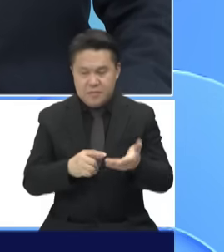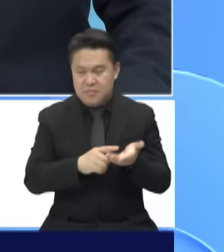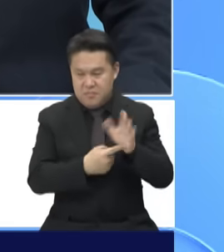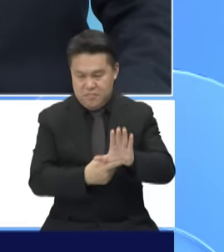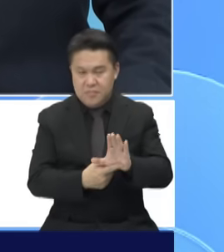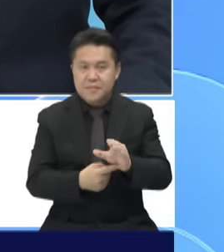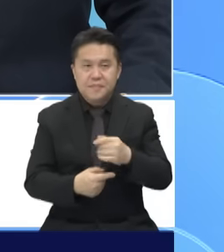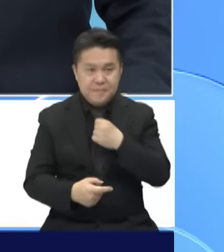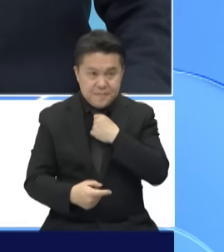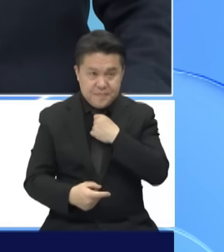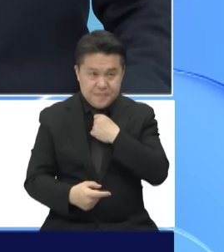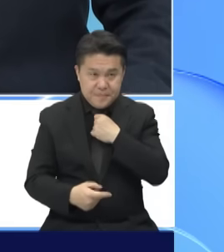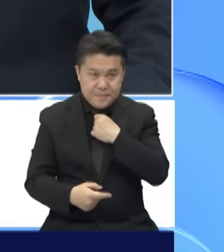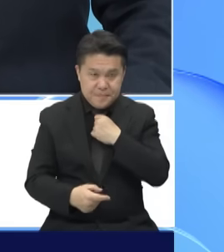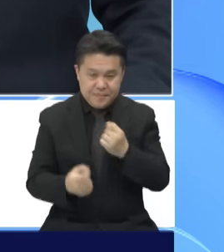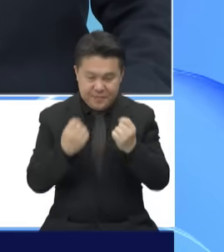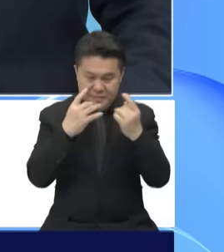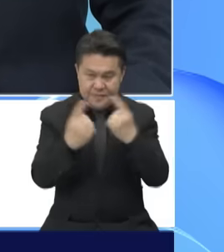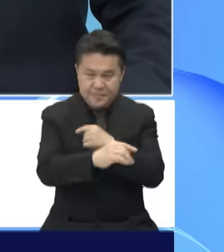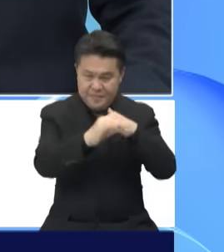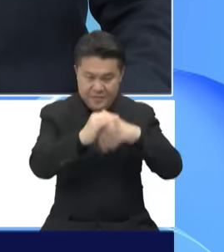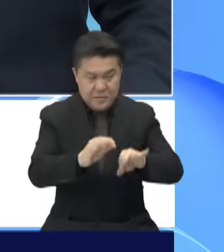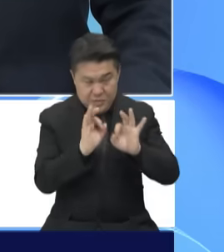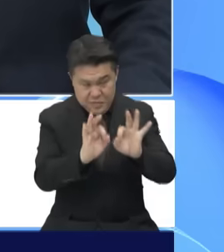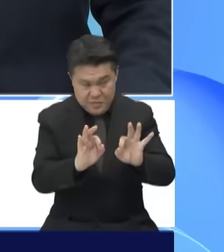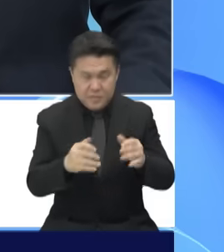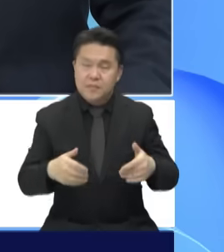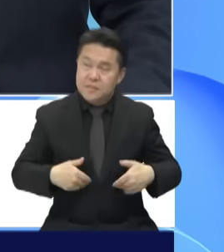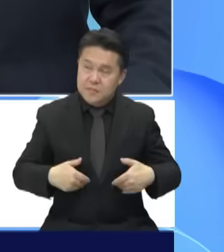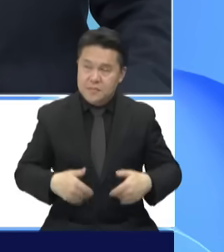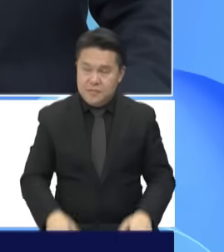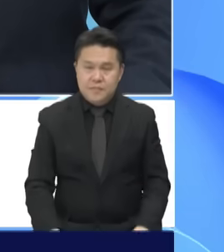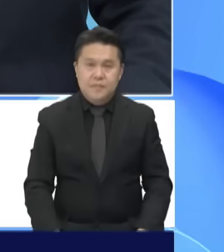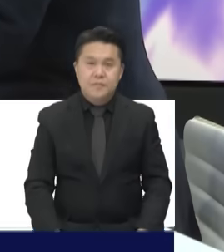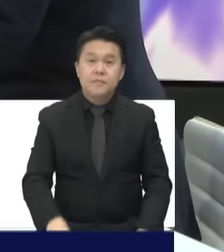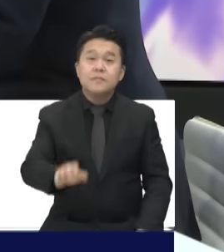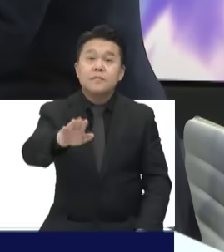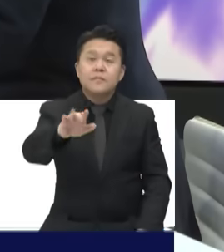발표하겠다고 하는 이 건보재정의 개혁안도 함께 집중해 봐야 할 것 같습니다.